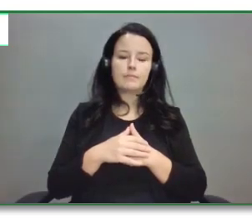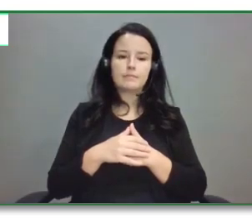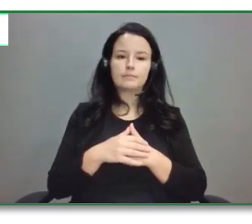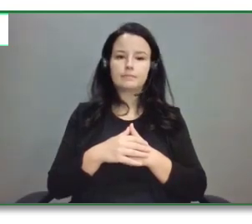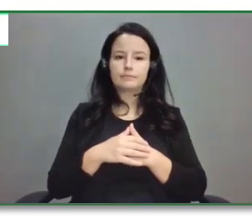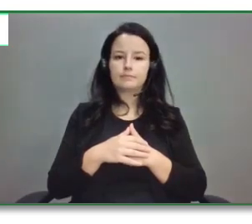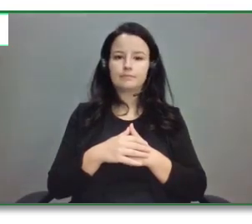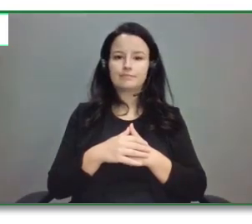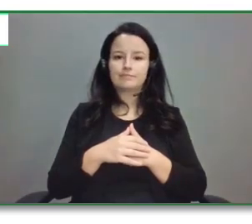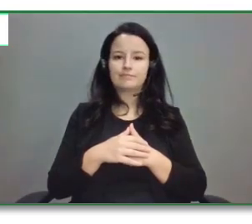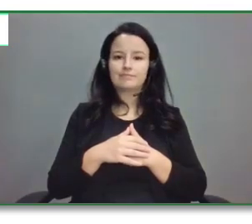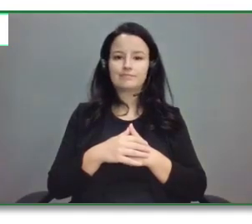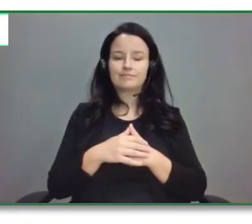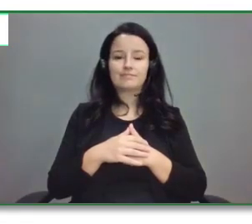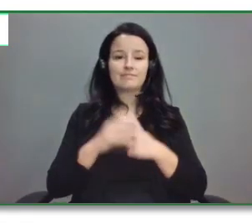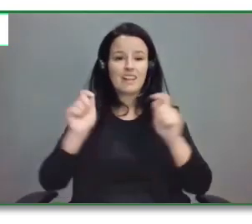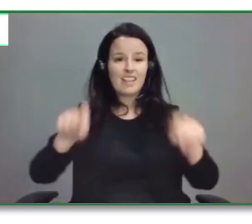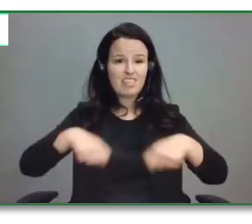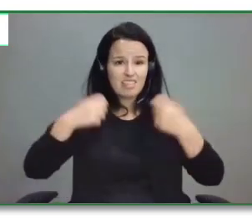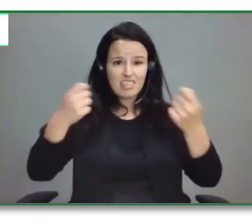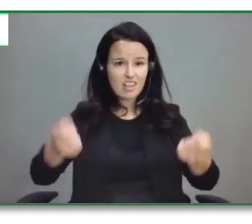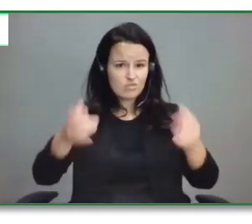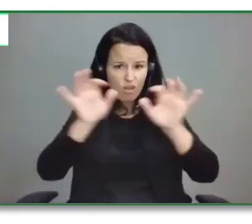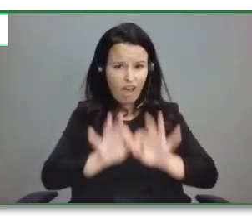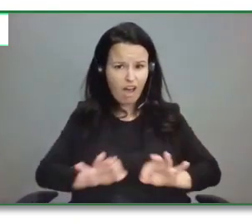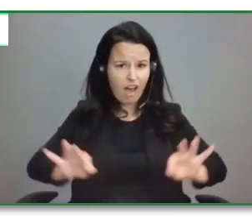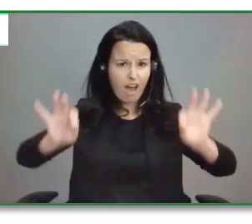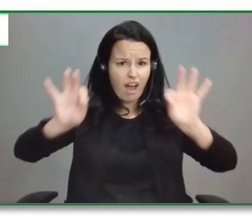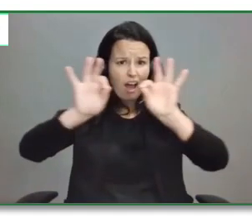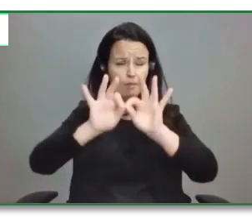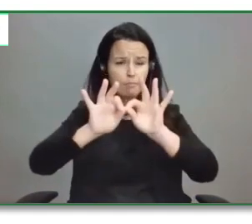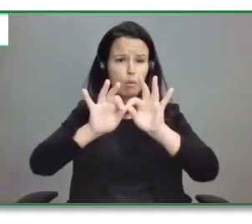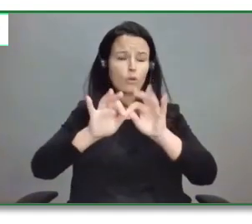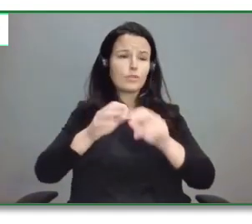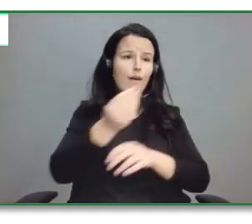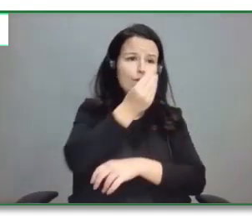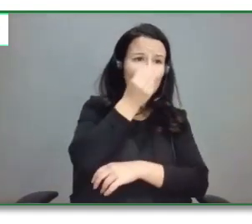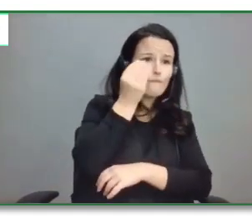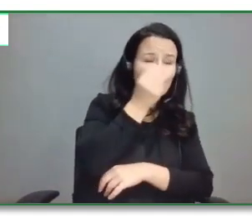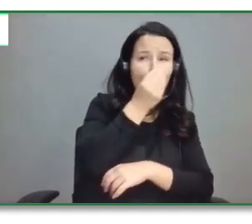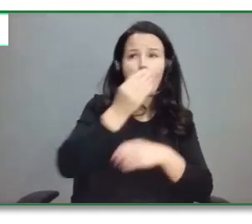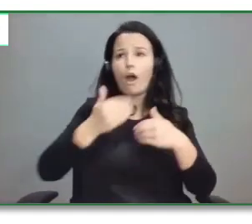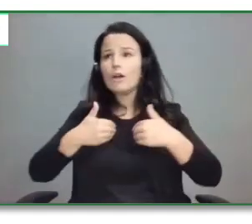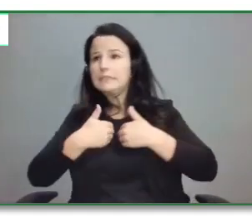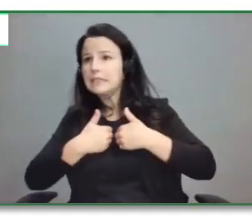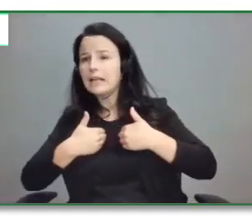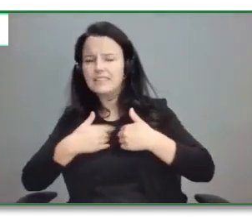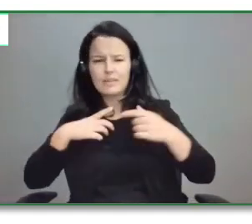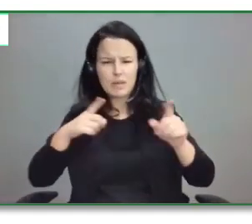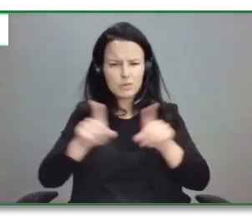la nature est importante pour la faune et la flore merci pour la santé l'aspect